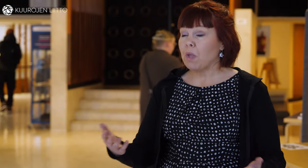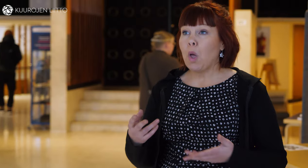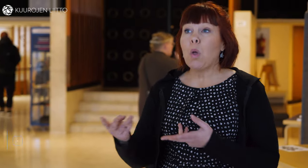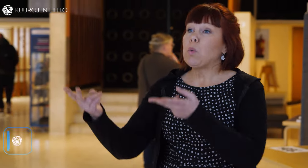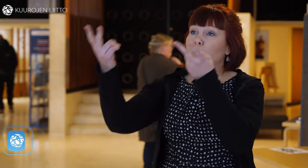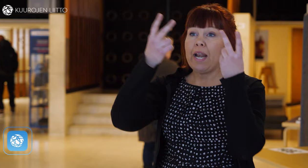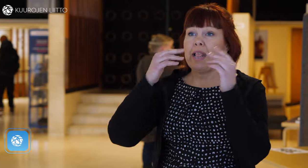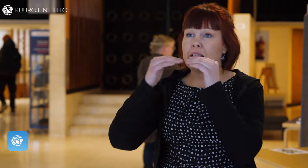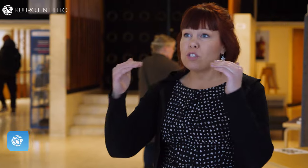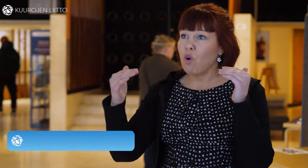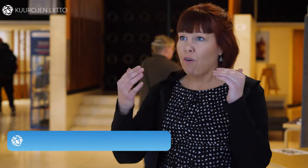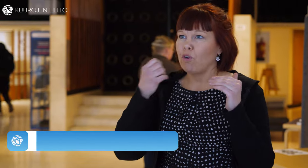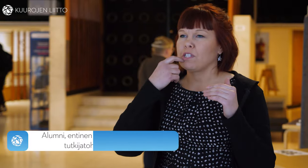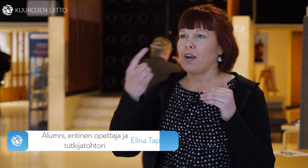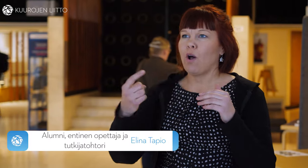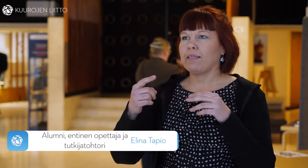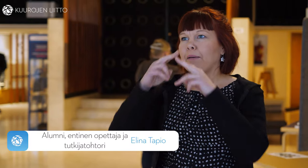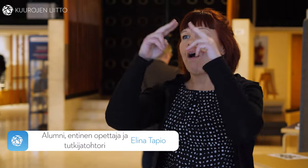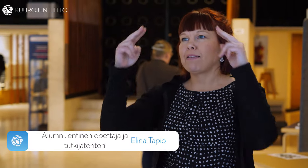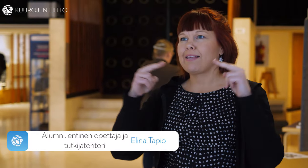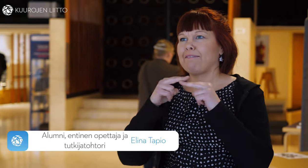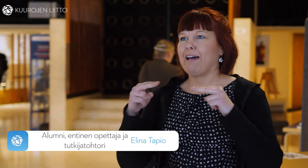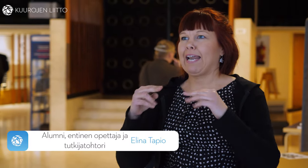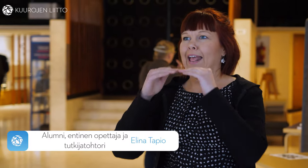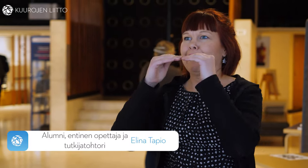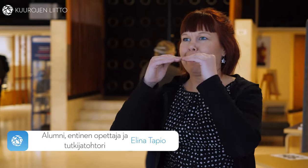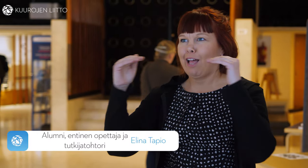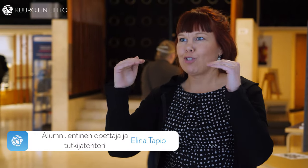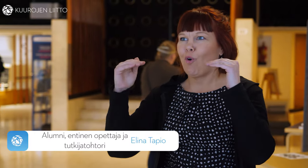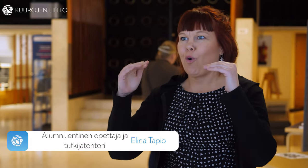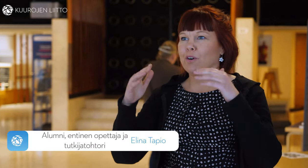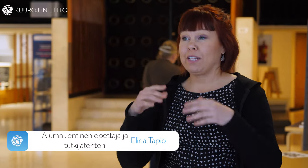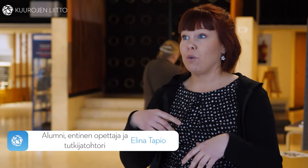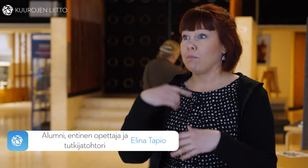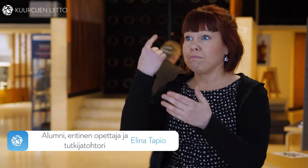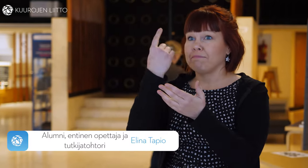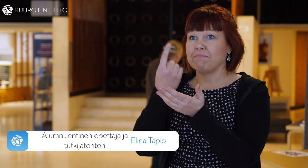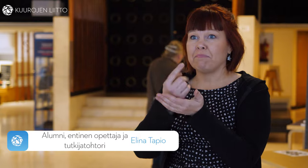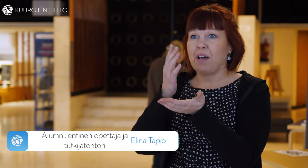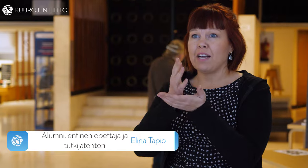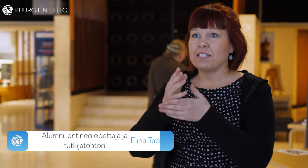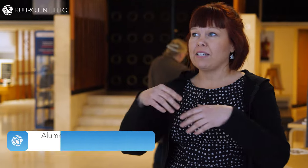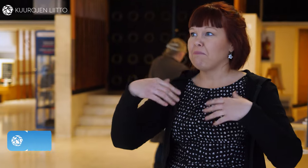Yleisesti voisi todeta, että kansainvälisellä tasolla tämä on tärkeä asia.